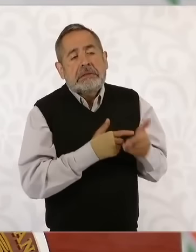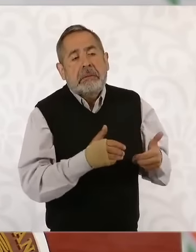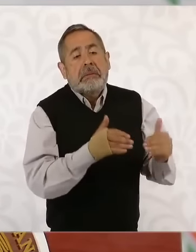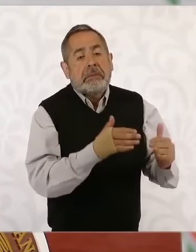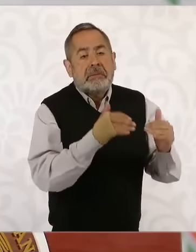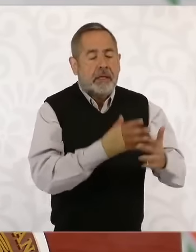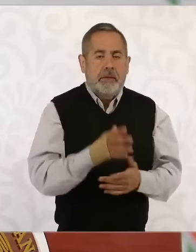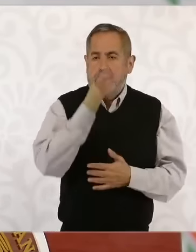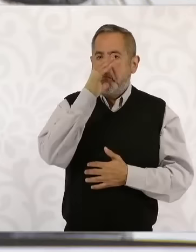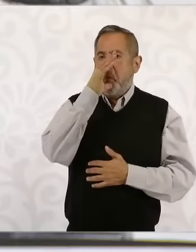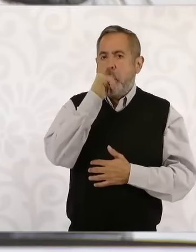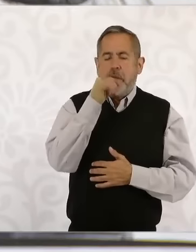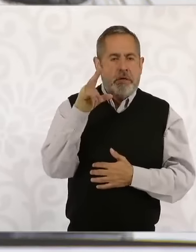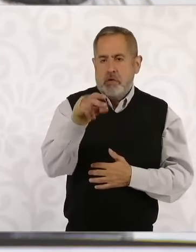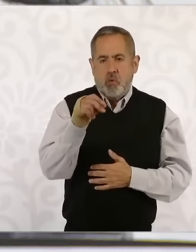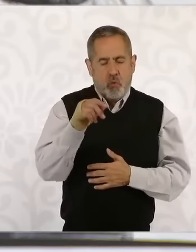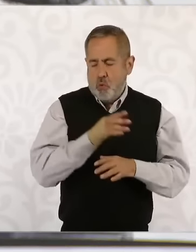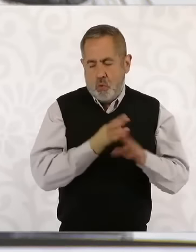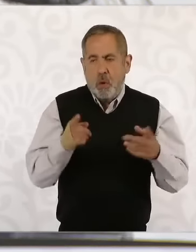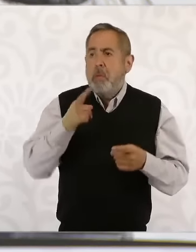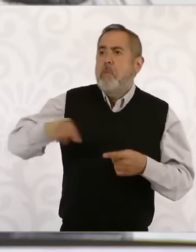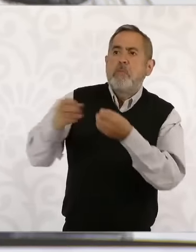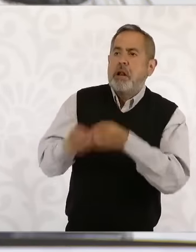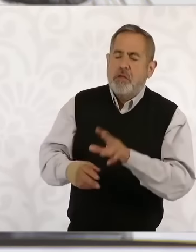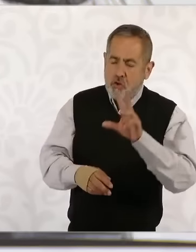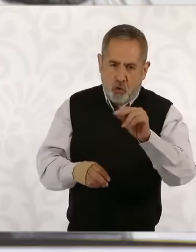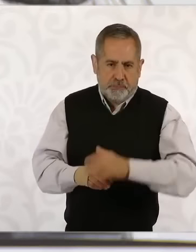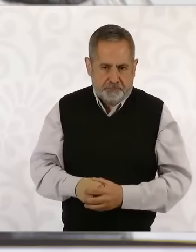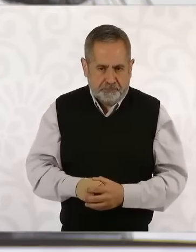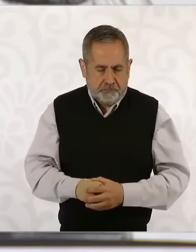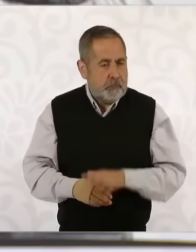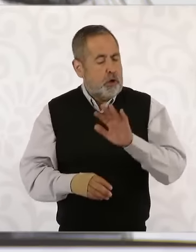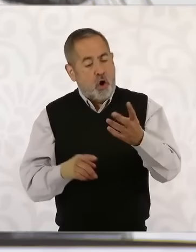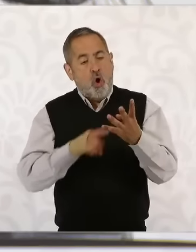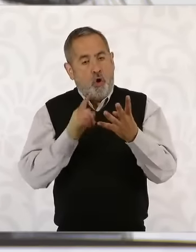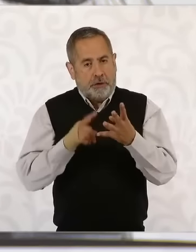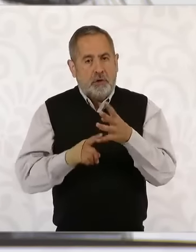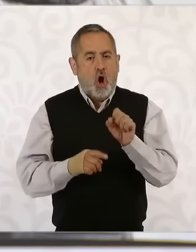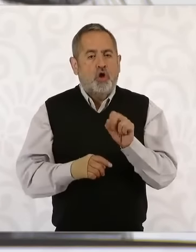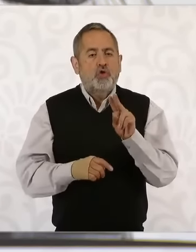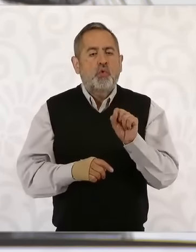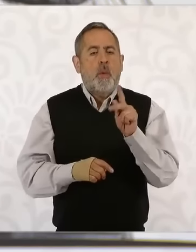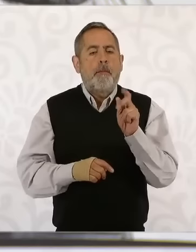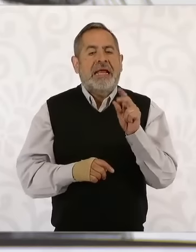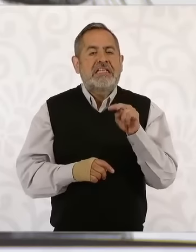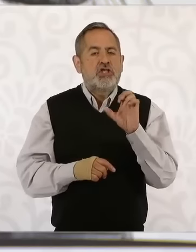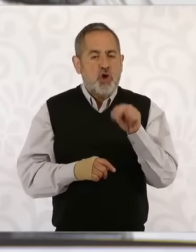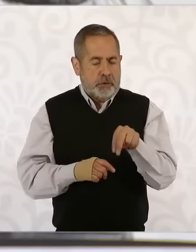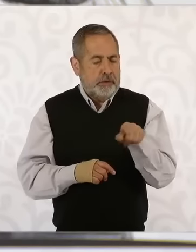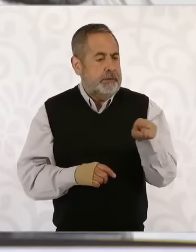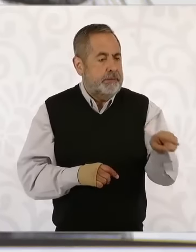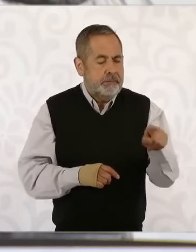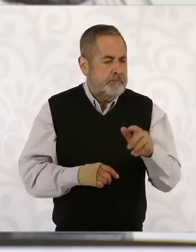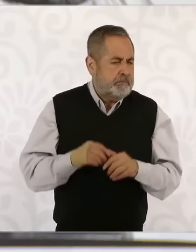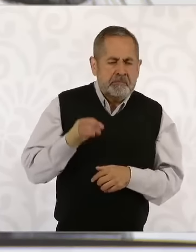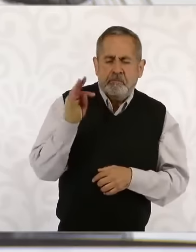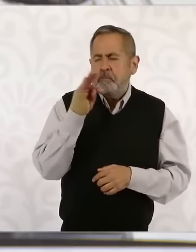generar daños a la sociedad. Otro aspecto de la suspensión es que cuando se trata de una actividad